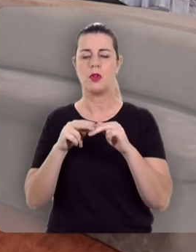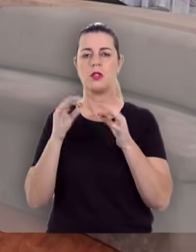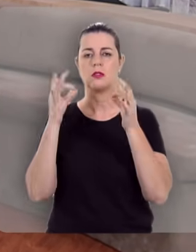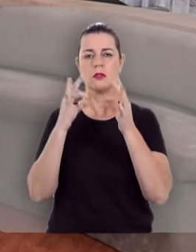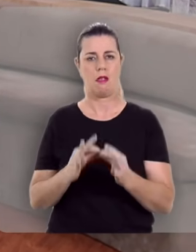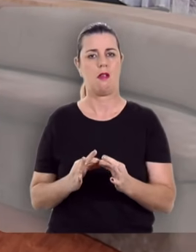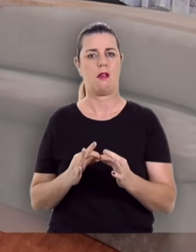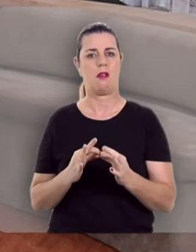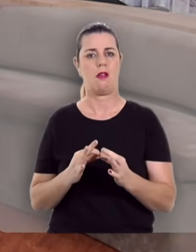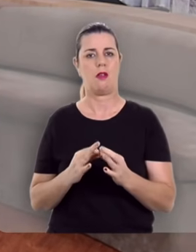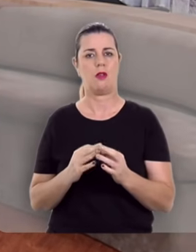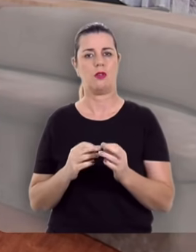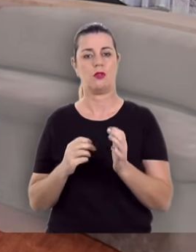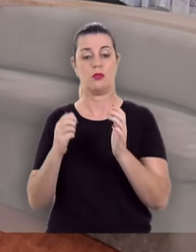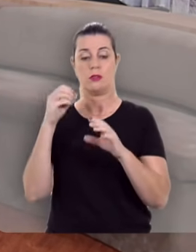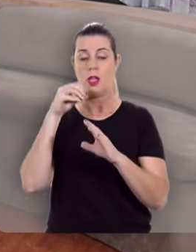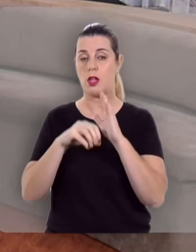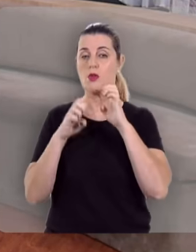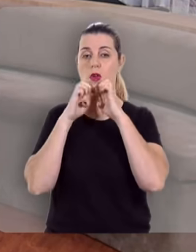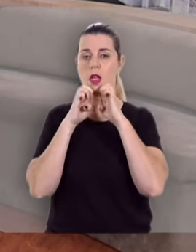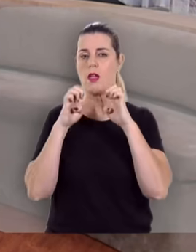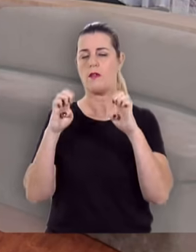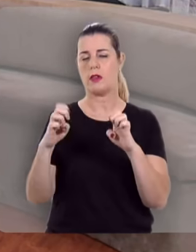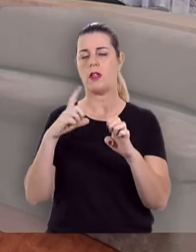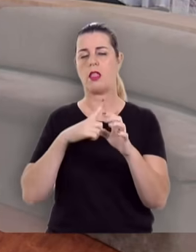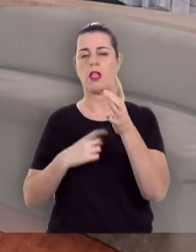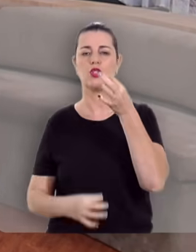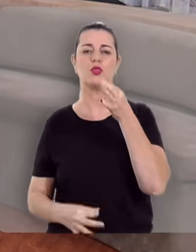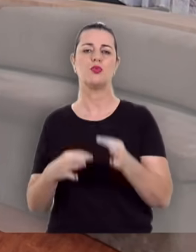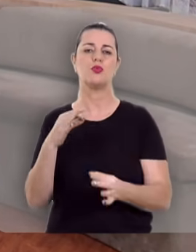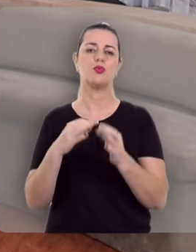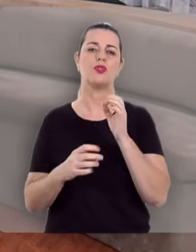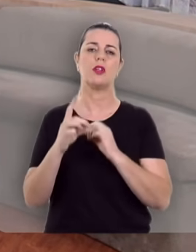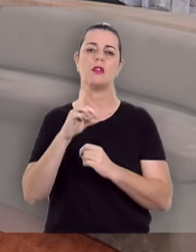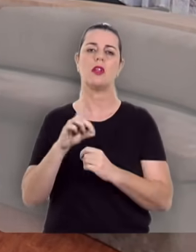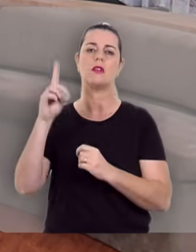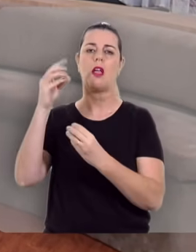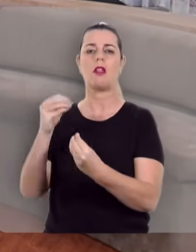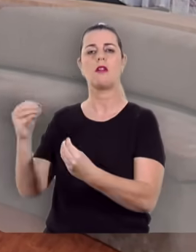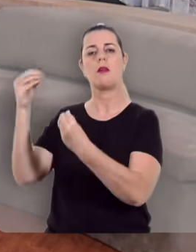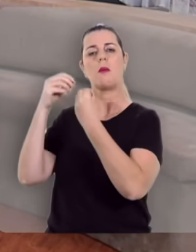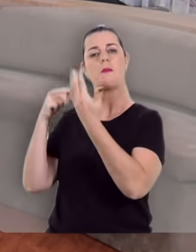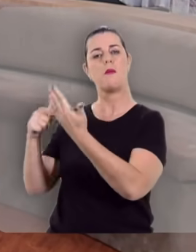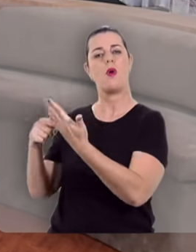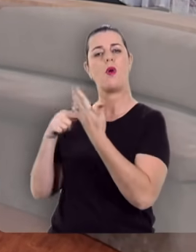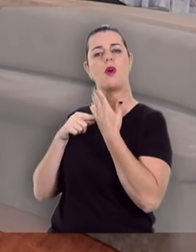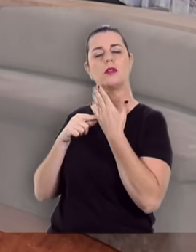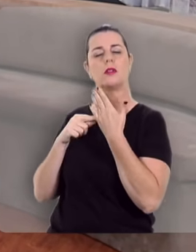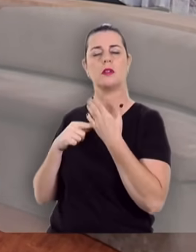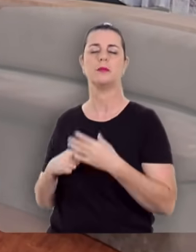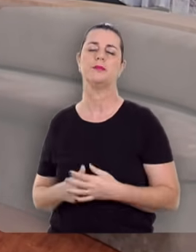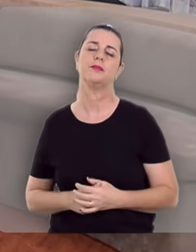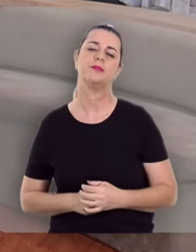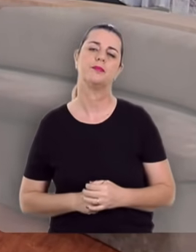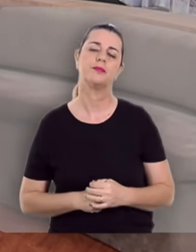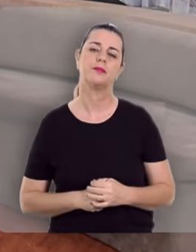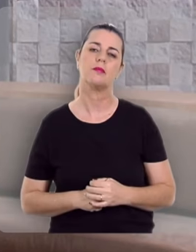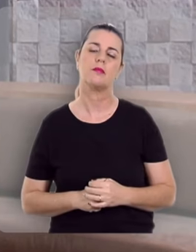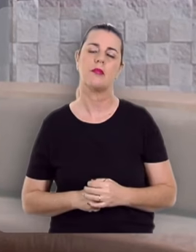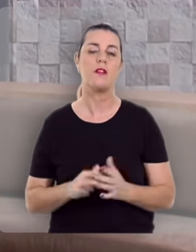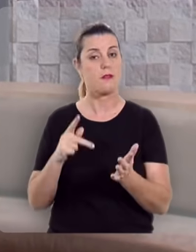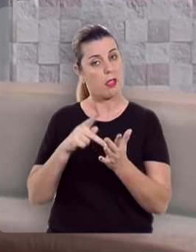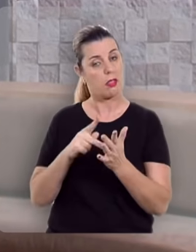Evangelho é porque é no evangelho que a justiça de Deus nos é demonstrada e revelada pois bem